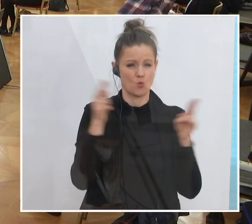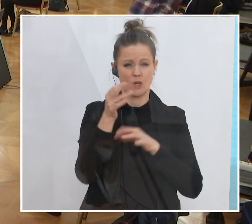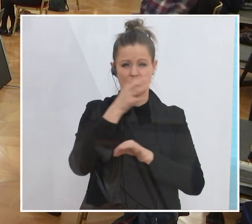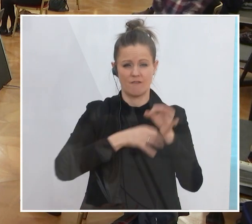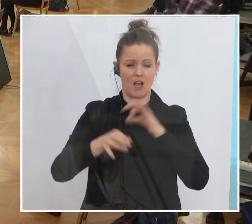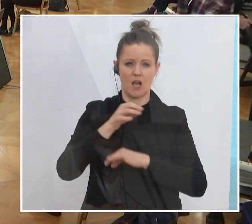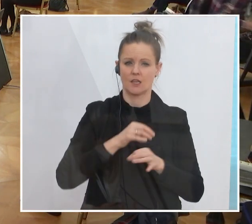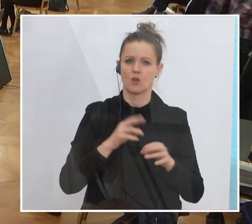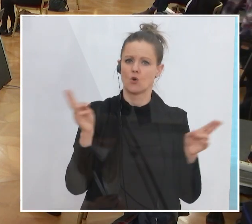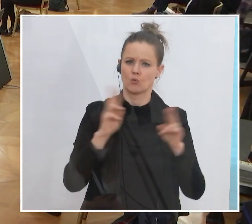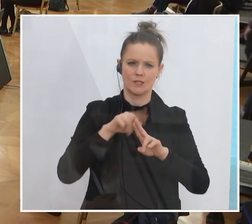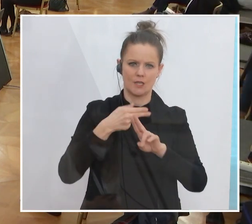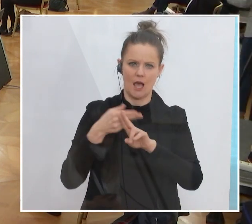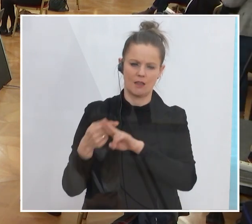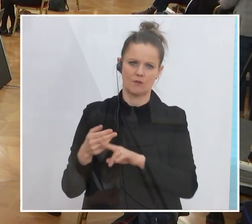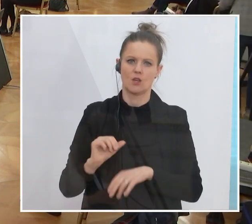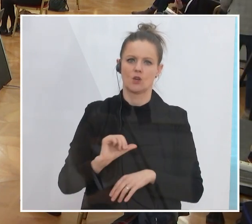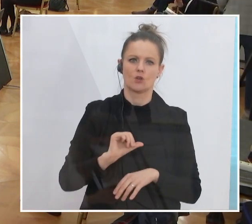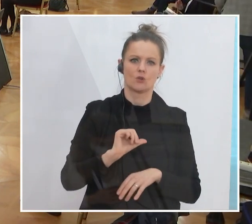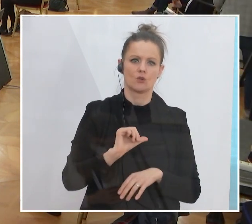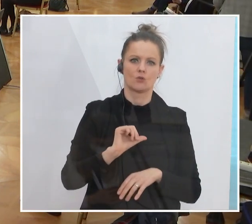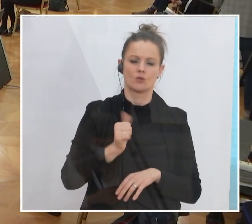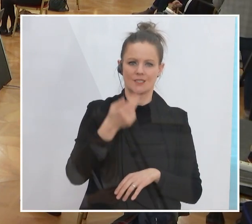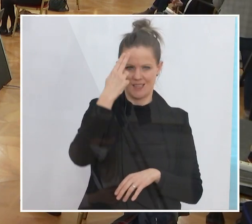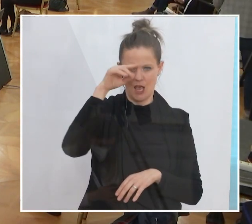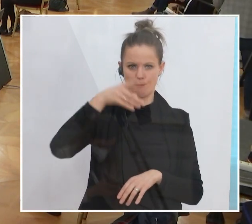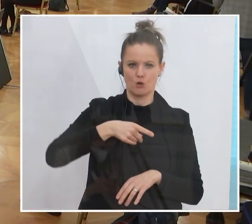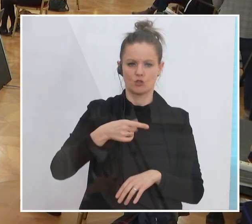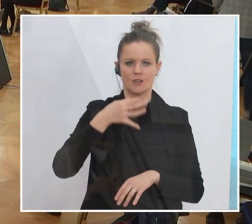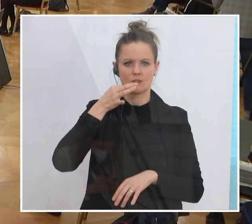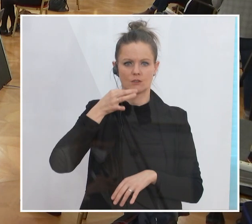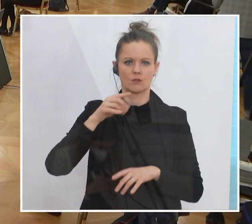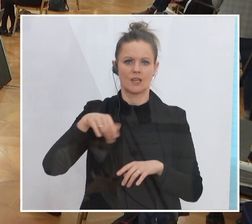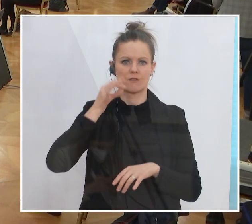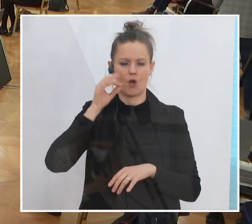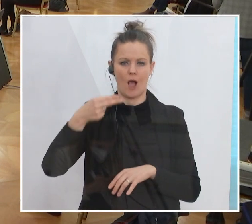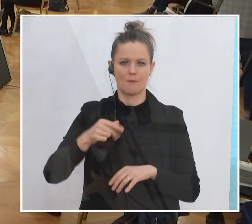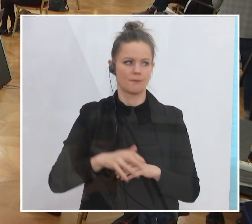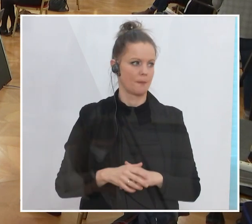kurze Fragen und kurze Antworten. Zunächst die Frau Poschner und dann der Herr Hammer. Bitte. Ich glaube, da sind am ehesten Sie zuständig, Frau Ministerin